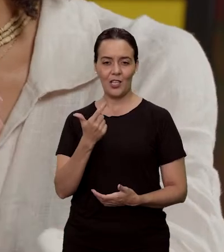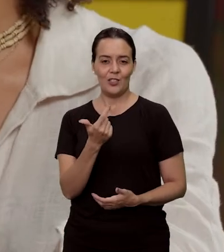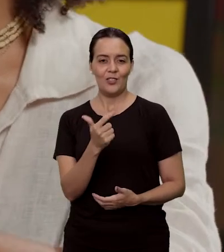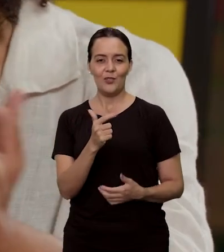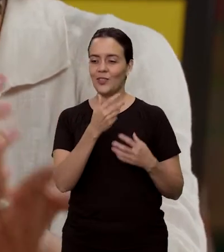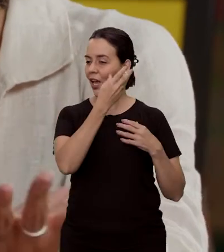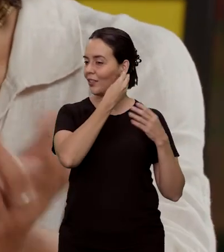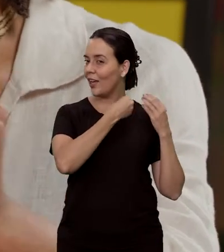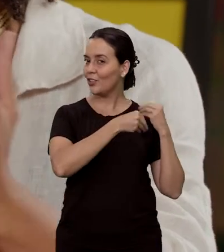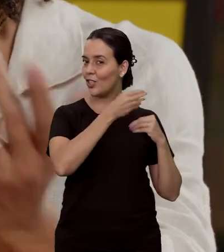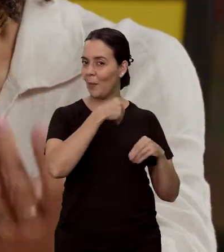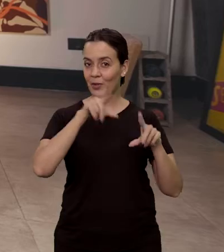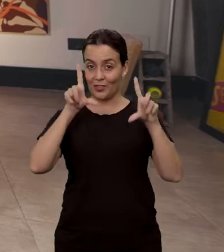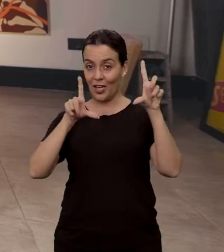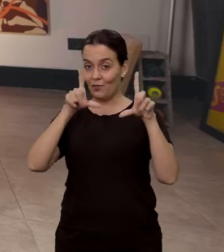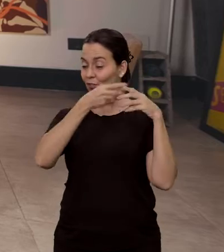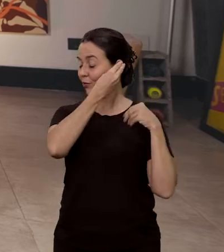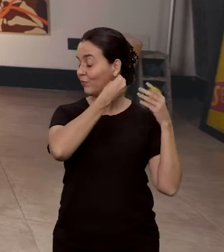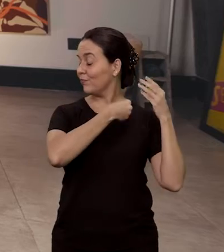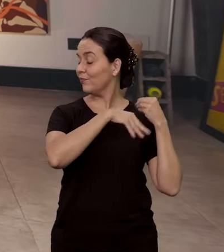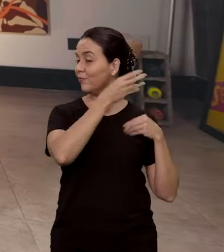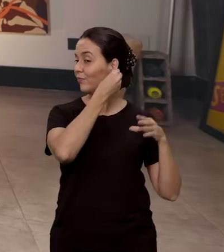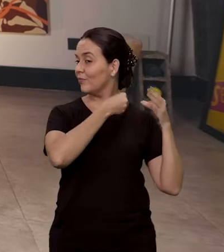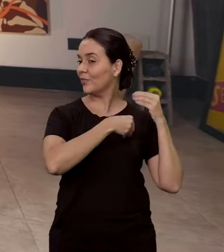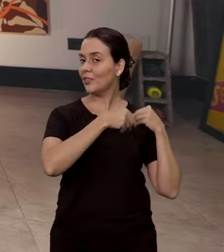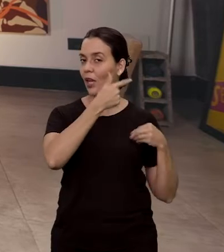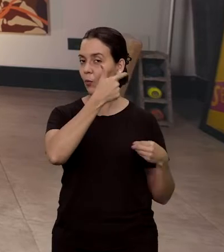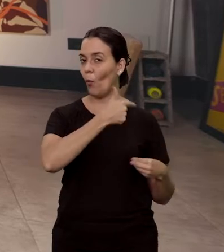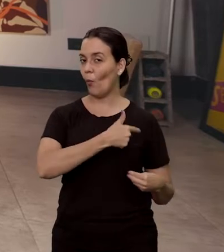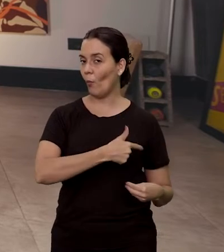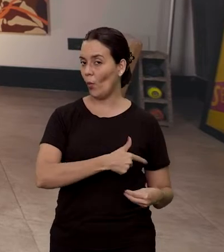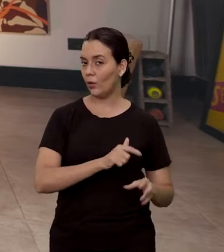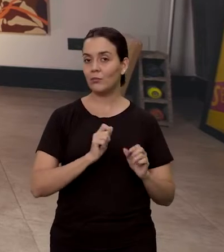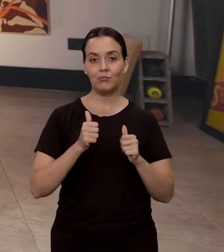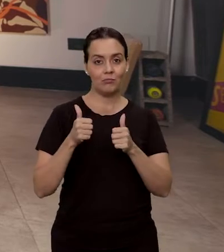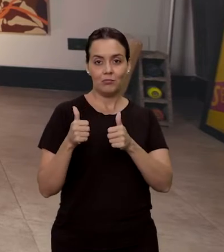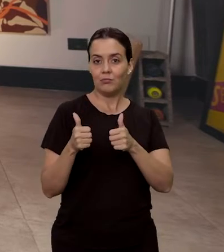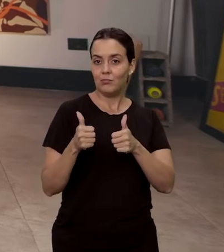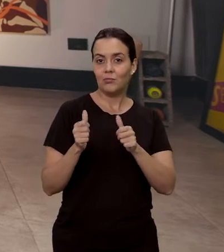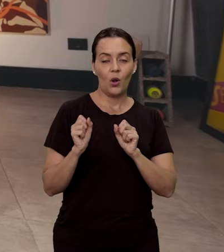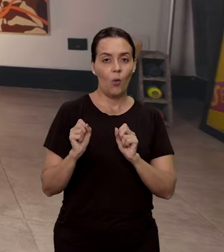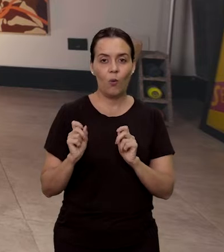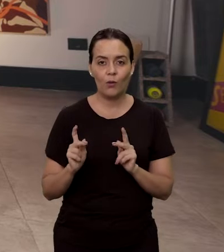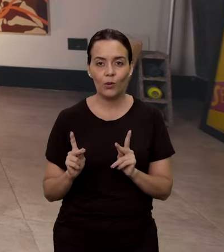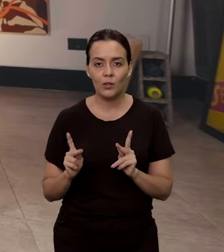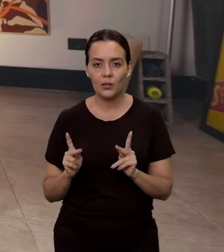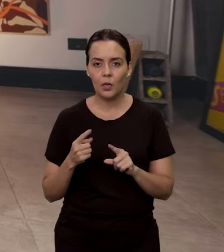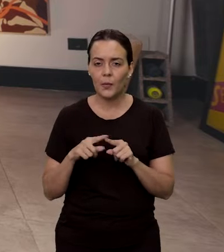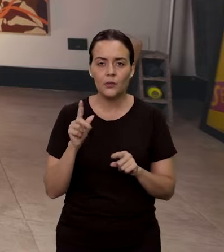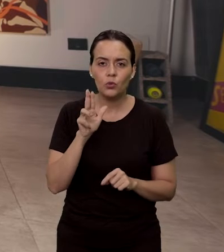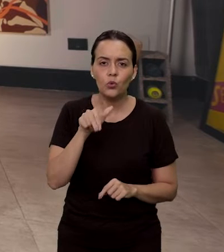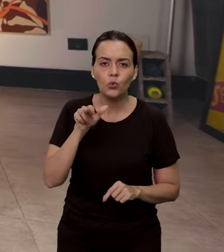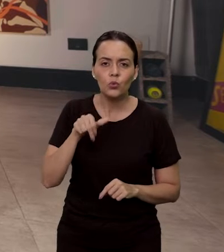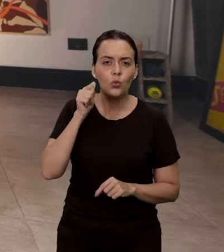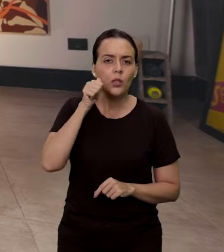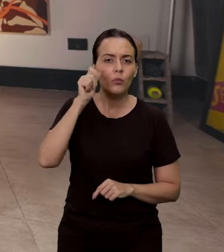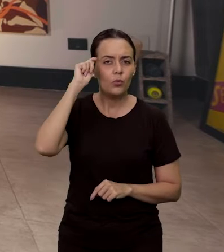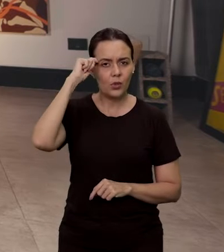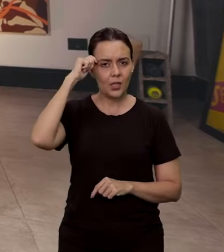Então, você tem cabelos esvoaçantes, lindos, lisos, nada contra, acho que tem uma beleza em tudo, mas não tinha um referencial da mulher negra ali,